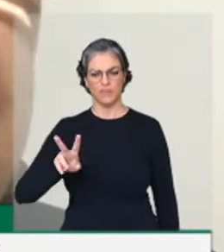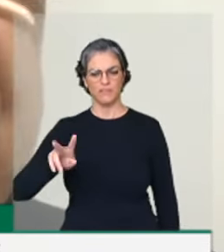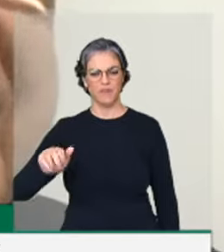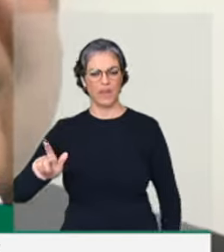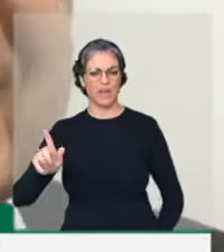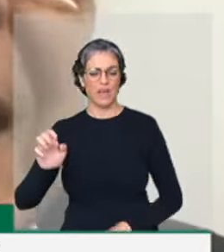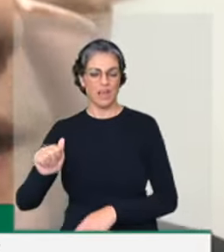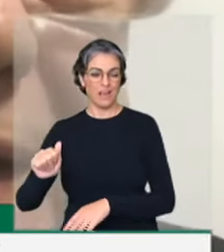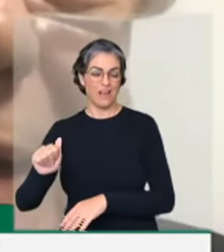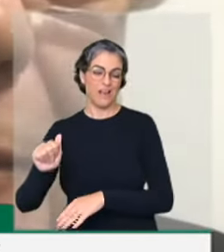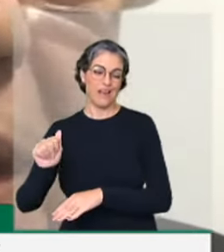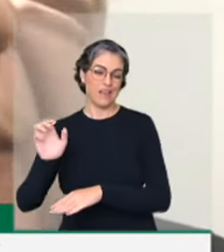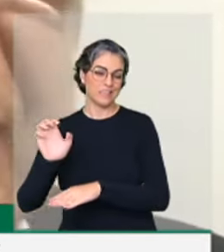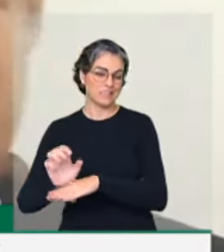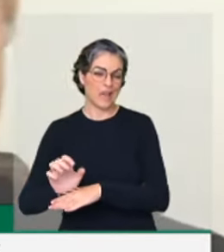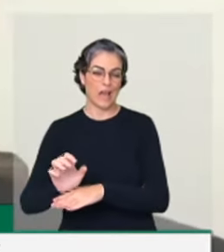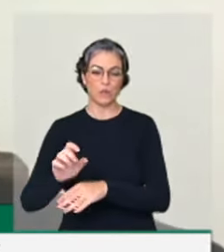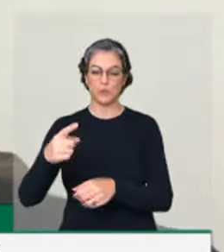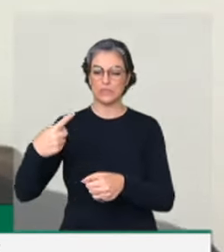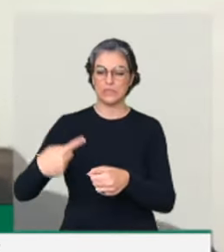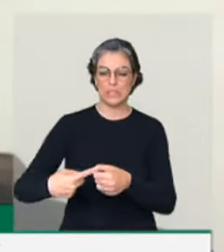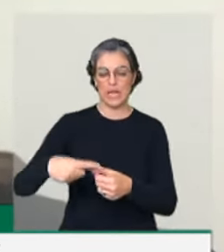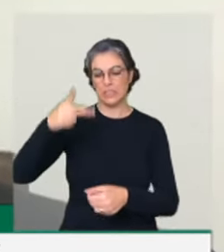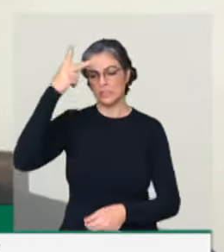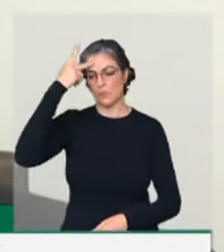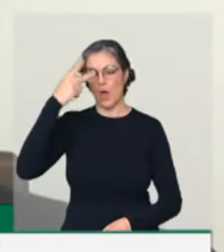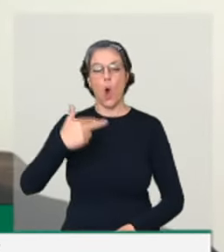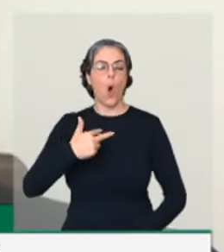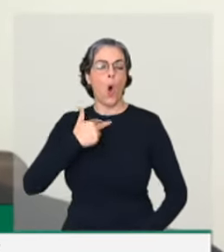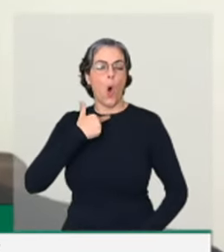DE SÃO PAULO E/OU NA CIDADE DE SÃO PAULO ESTÃO OCUPADOS. NÃO FAZ DISTINÇÃO ENTRE PÚBLICO E PRIVADO,